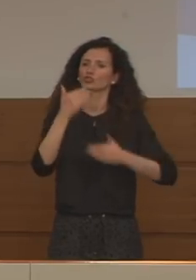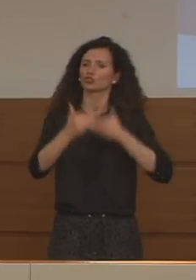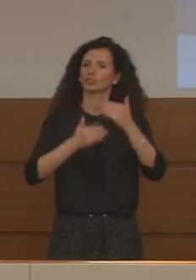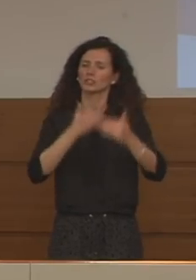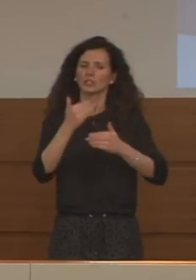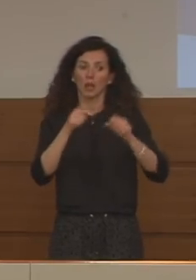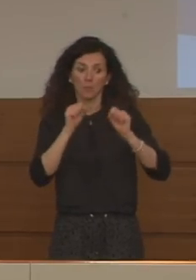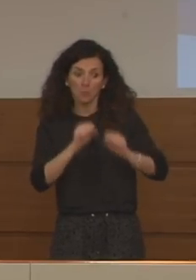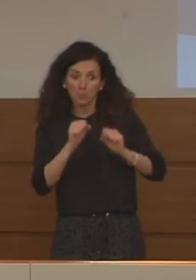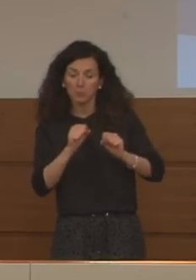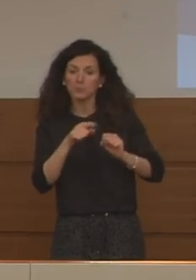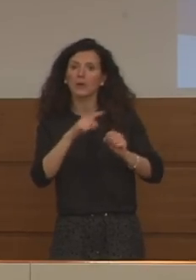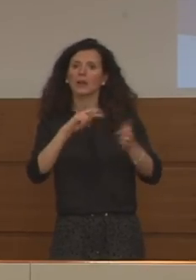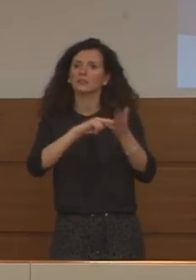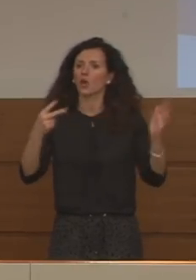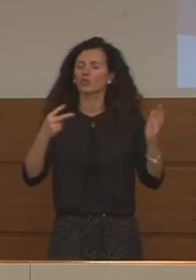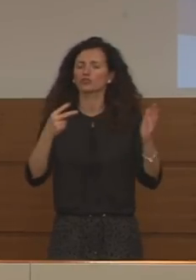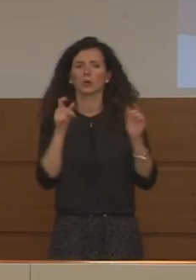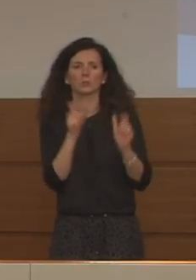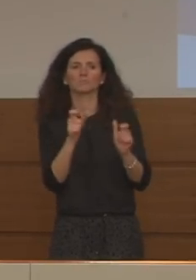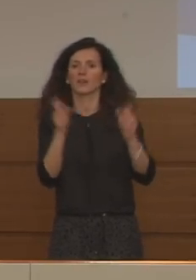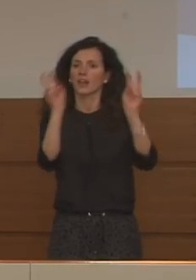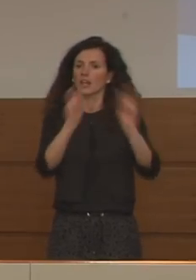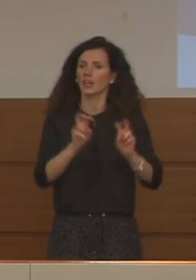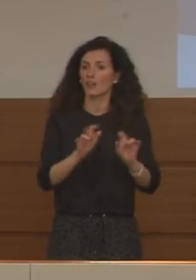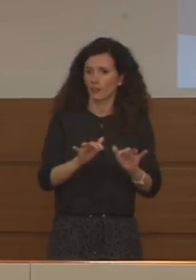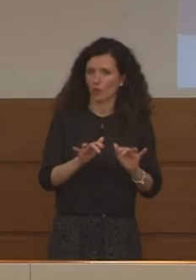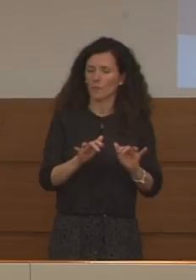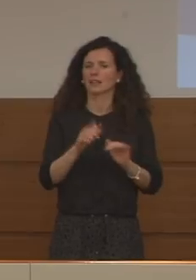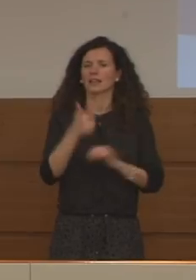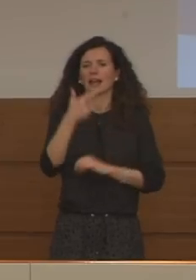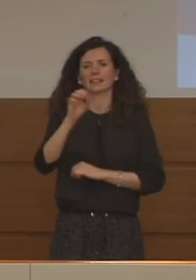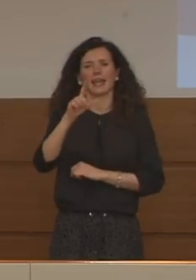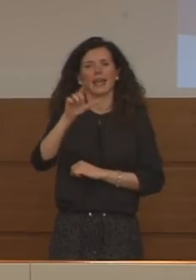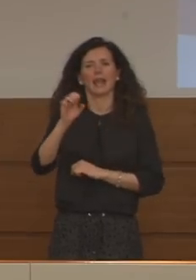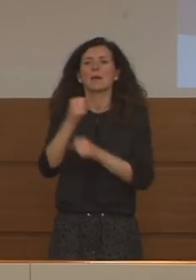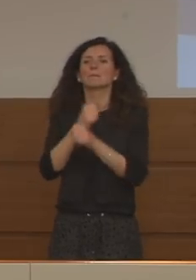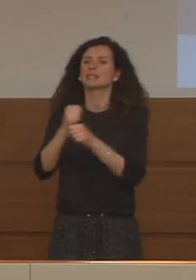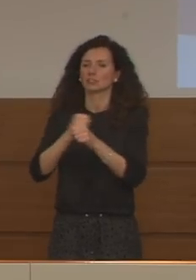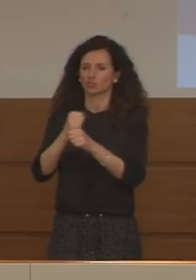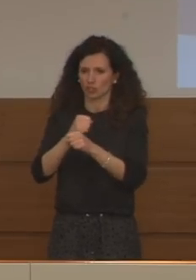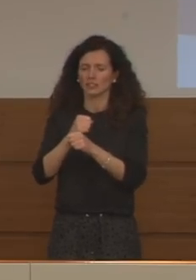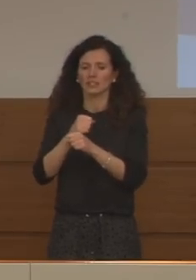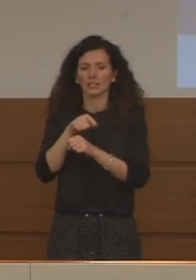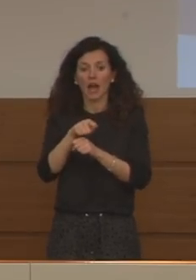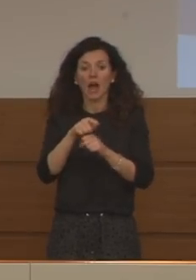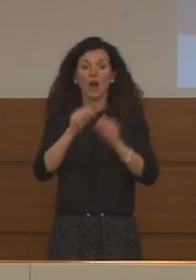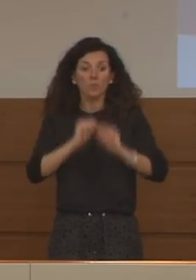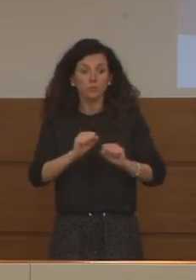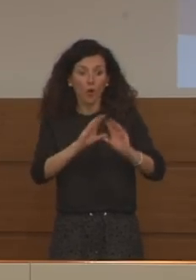informatiche o comunque di telemedicina di altre cose che possono aiutare a